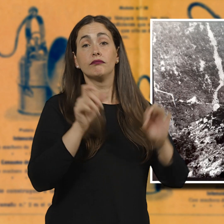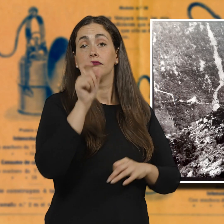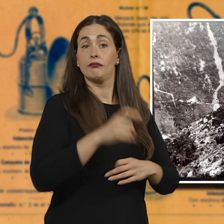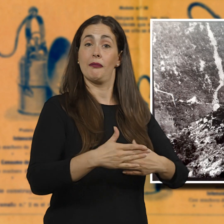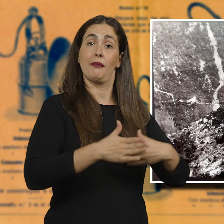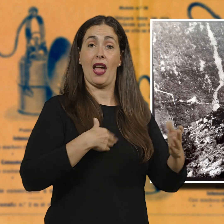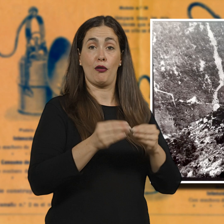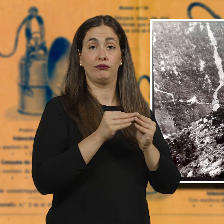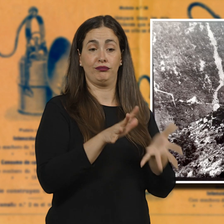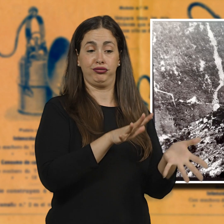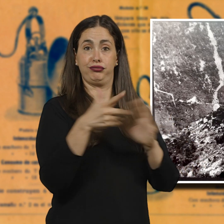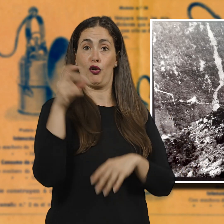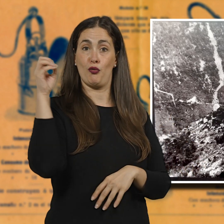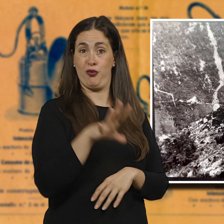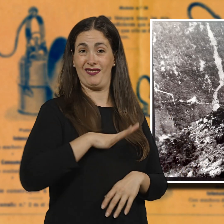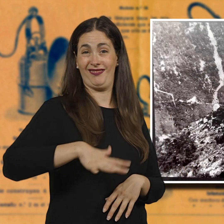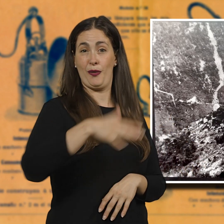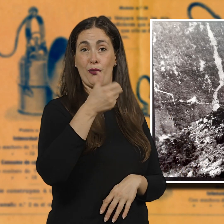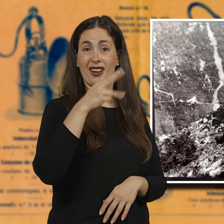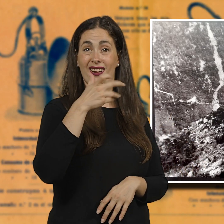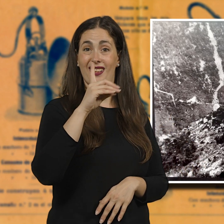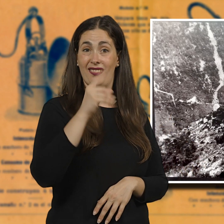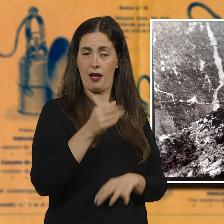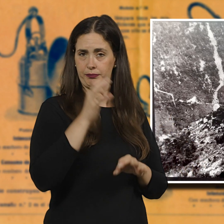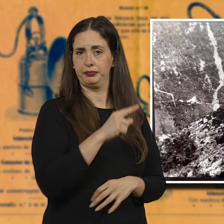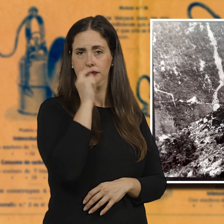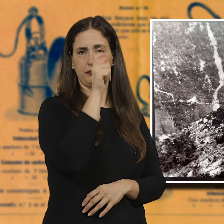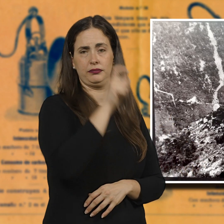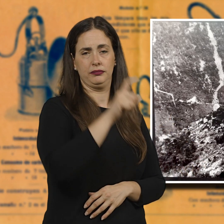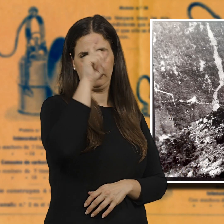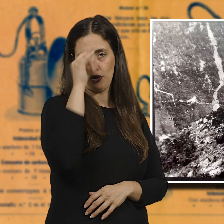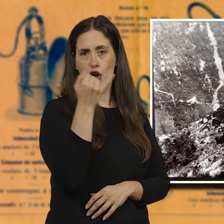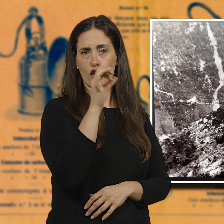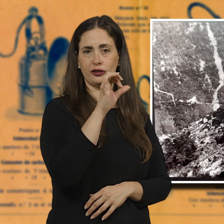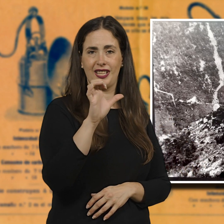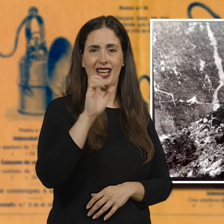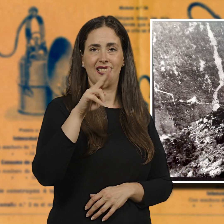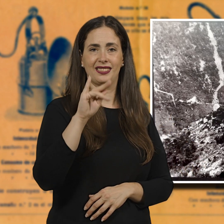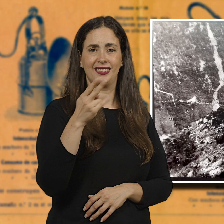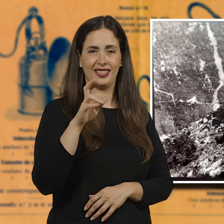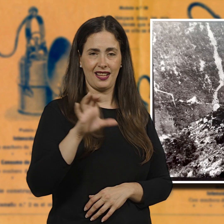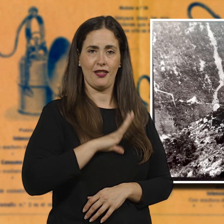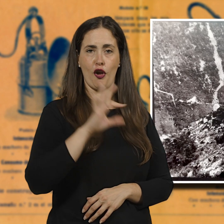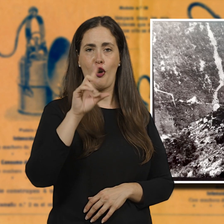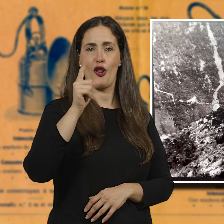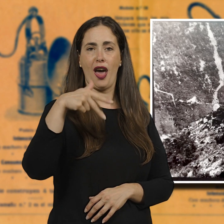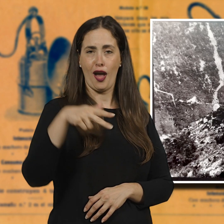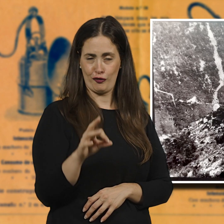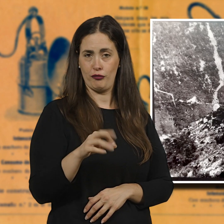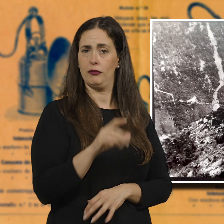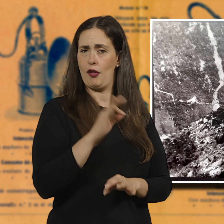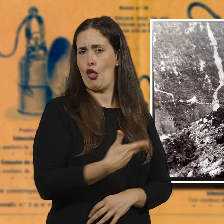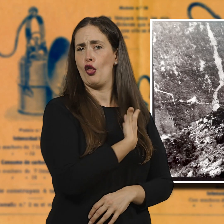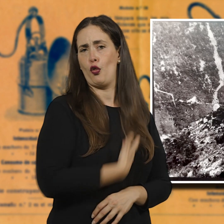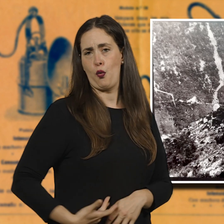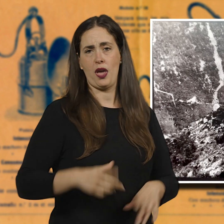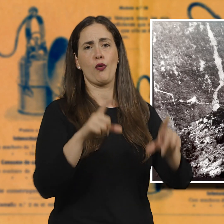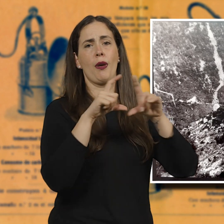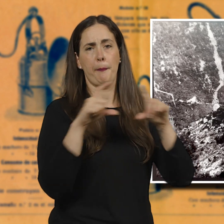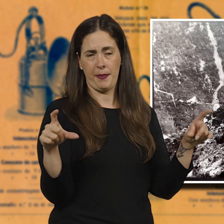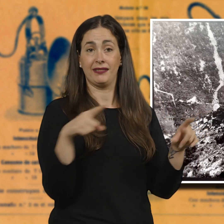Un dels artífexs de la transformació lumínica al Berguedà fou l’empresari José Enrique de Olano